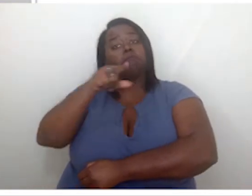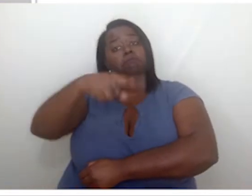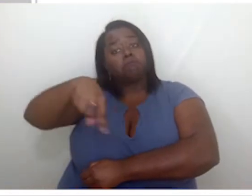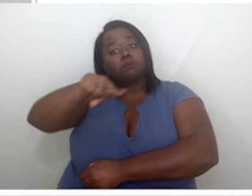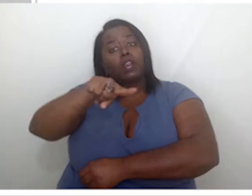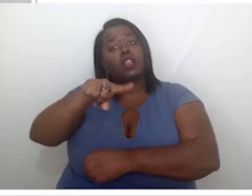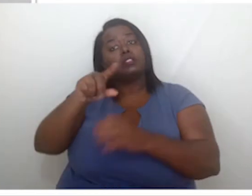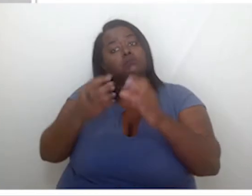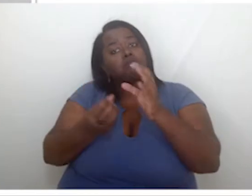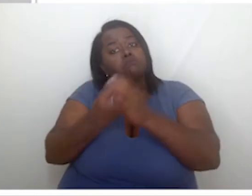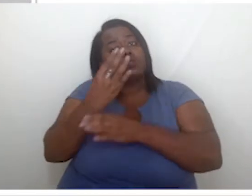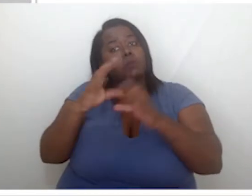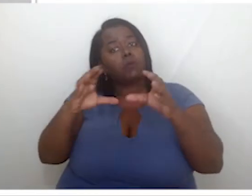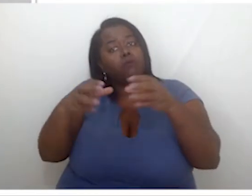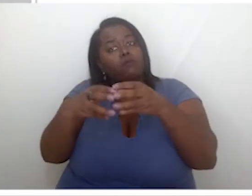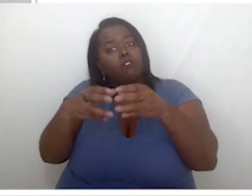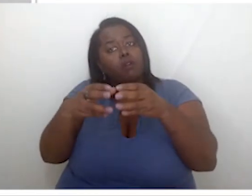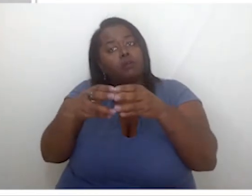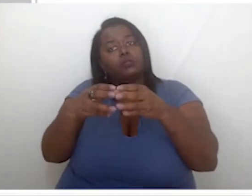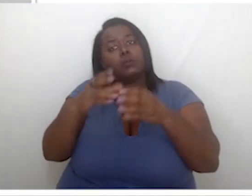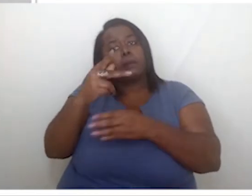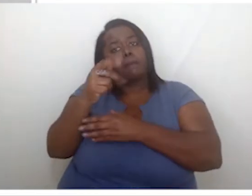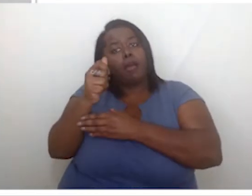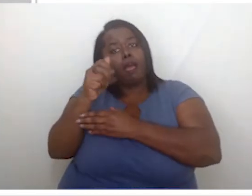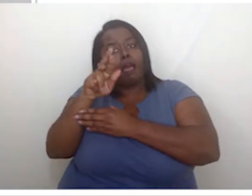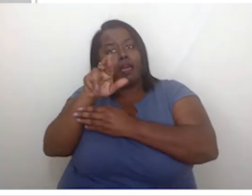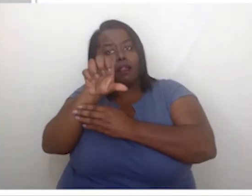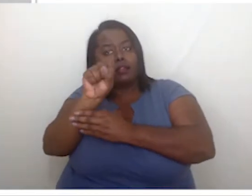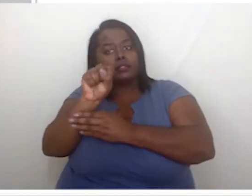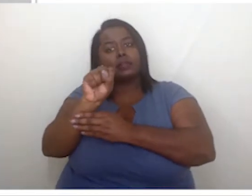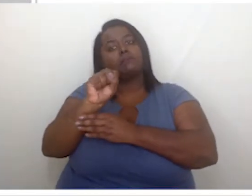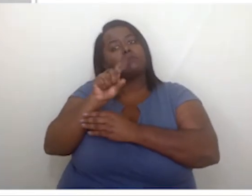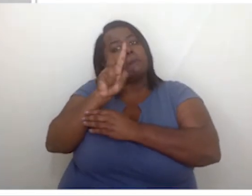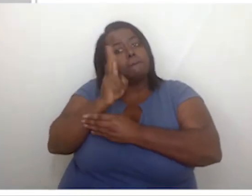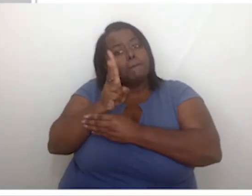y ellos permanecen en los mismos grupos de pares durante todos los estudios.